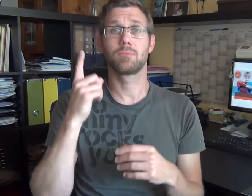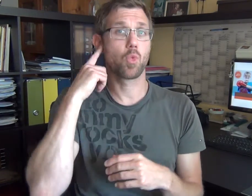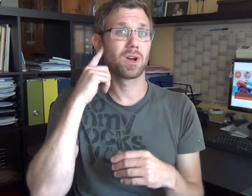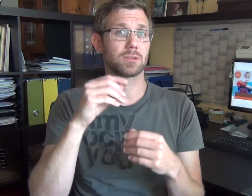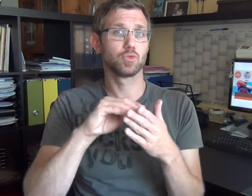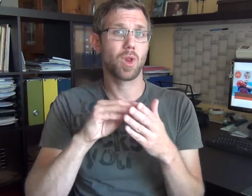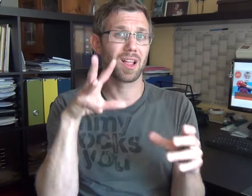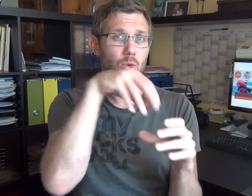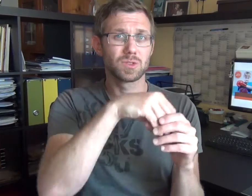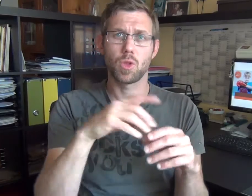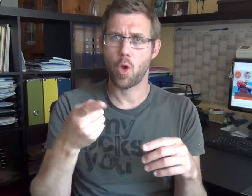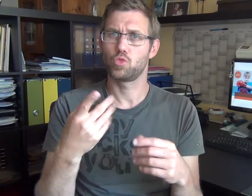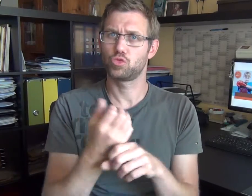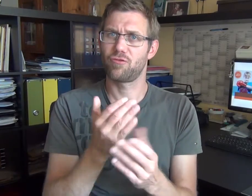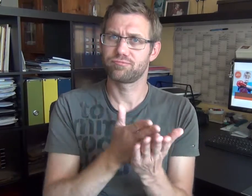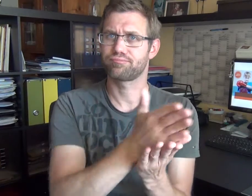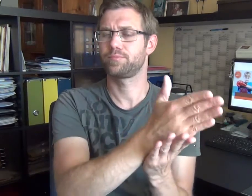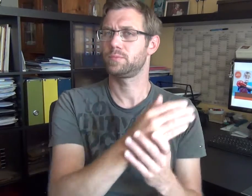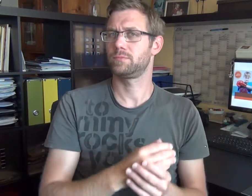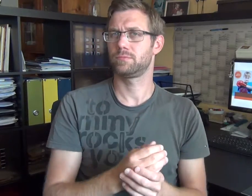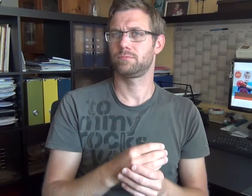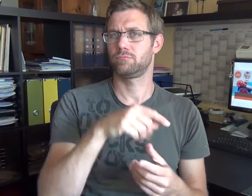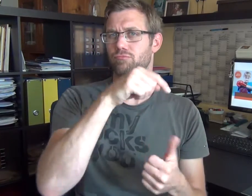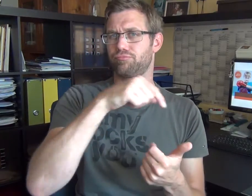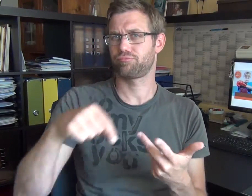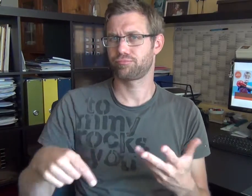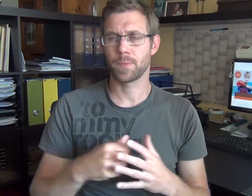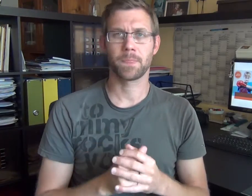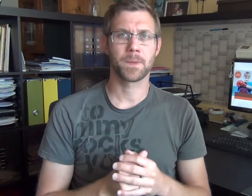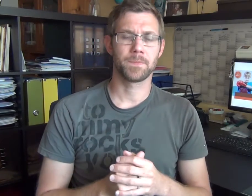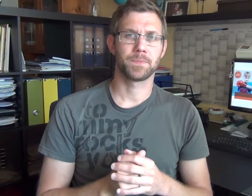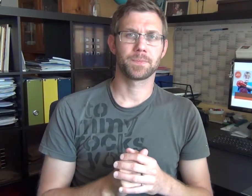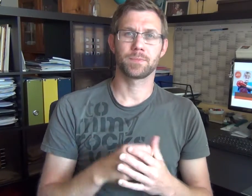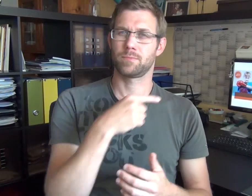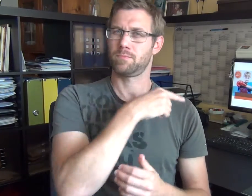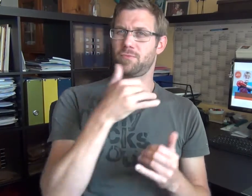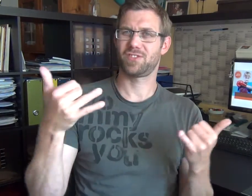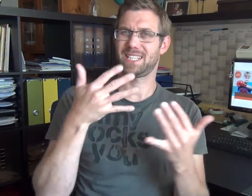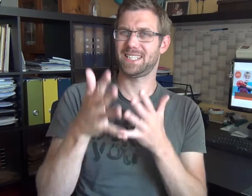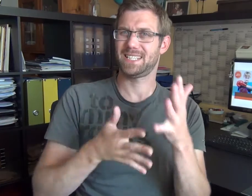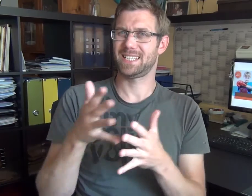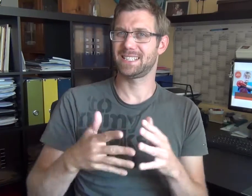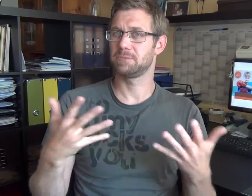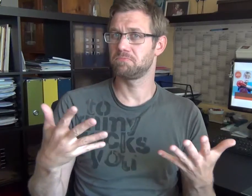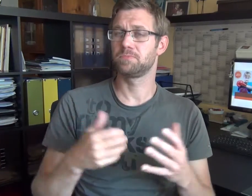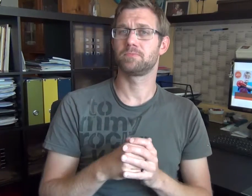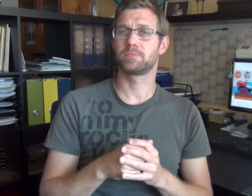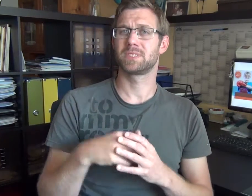Auch bei inklusiver Beschulung in Regelschulen würden sie davon profitieren. Und so fort. Wie gebärdet man Resilienz?